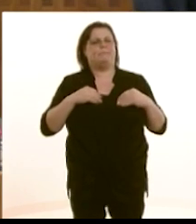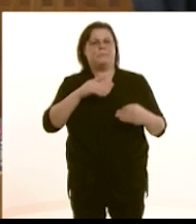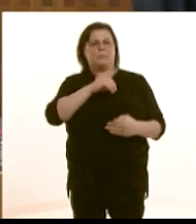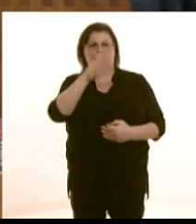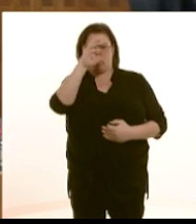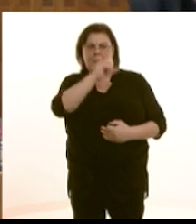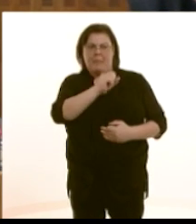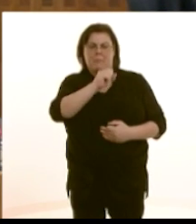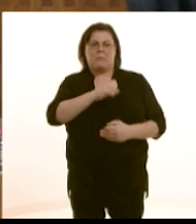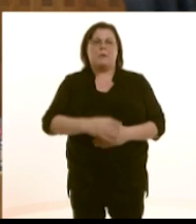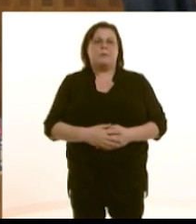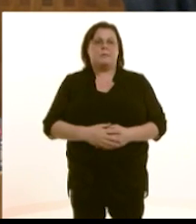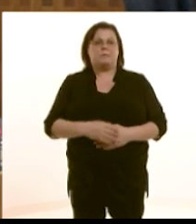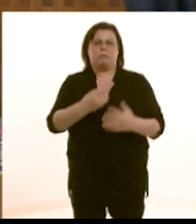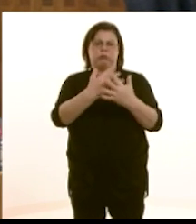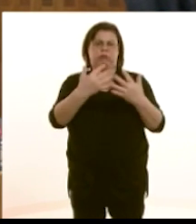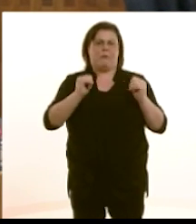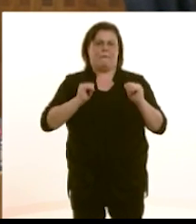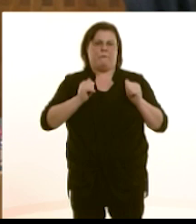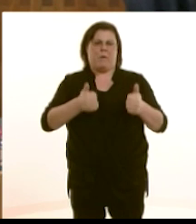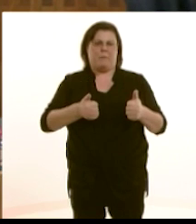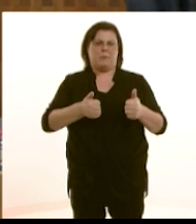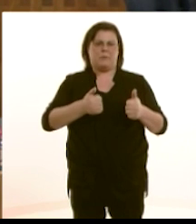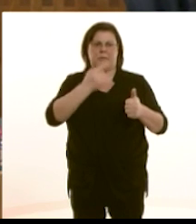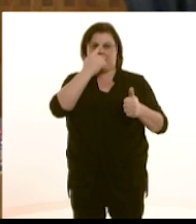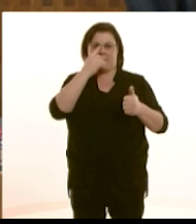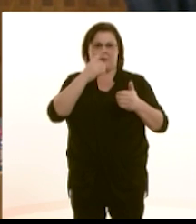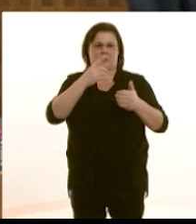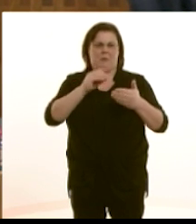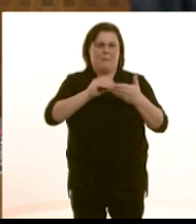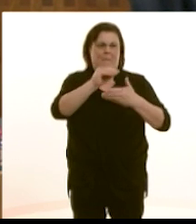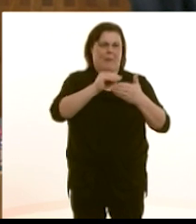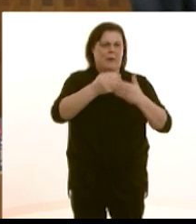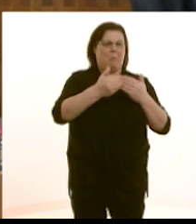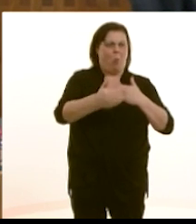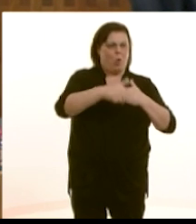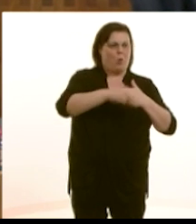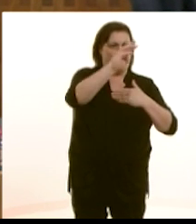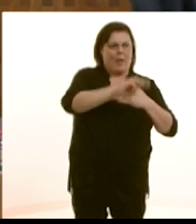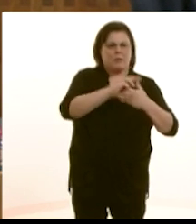wedi cael eu talu yng Nghymru nag yn Lloegr, ac yn well naír Alban ymhell. Felly, rwyín